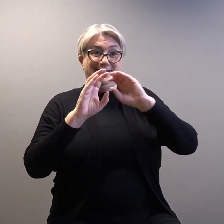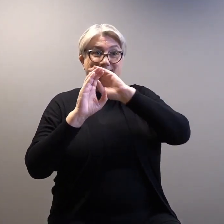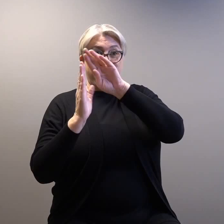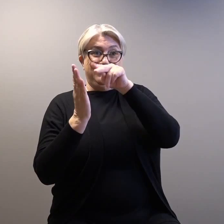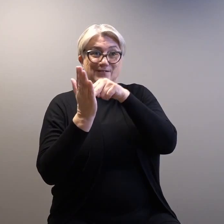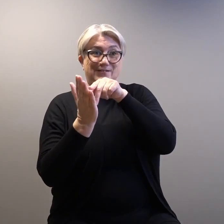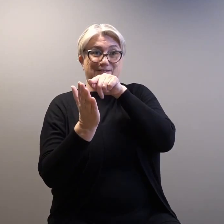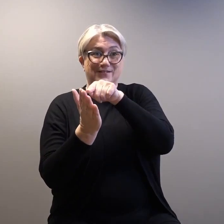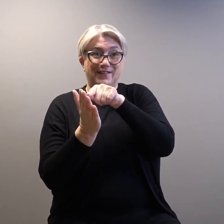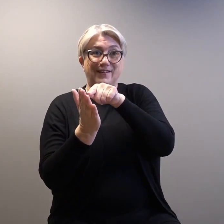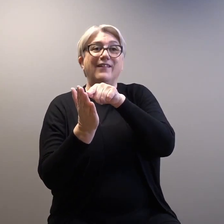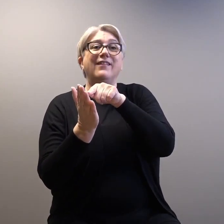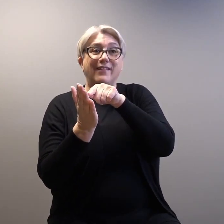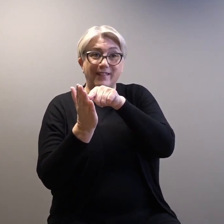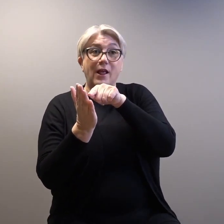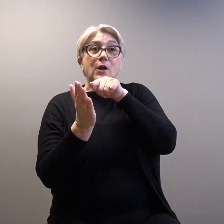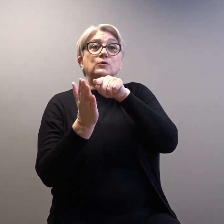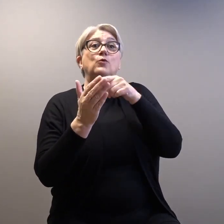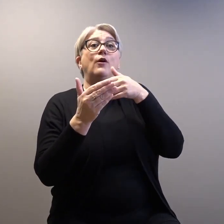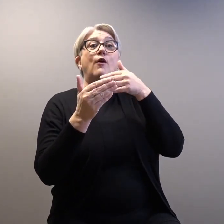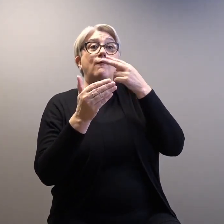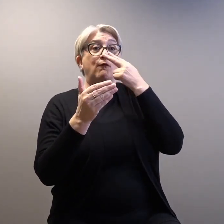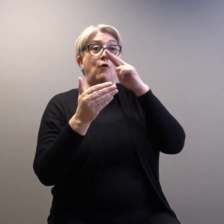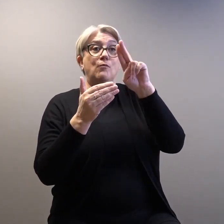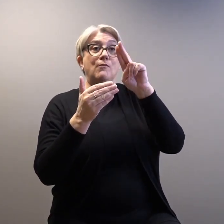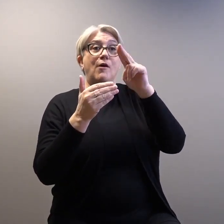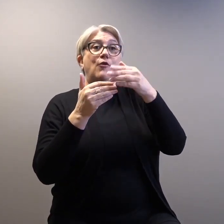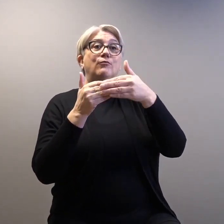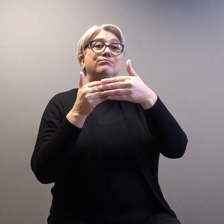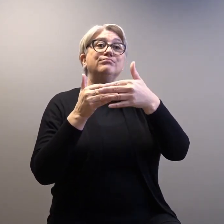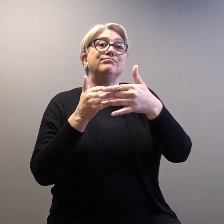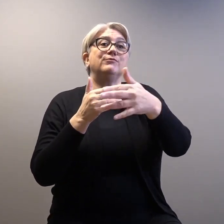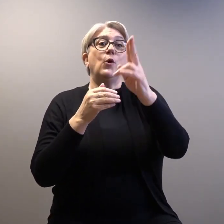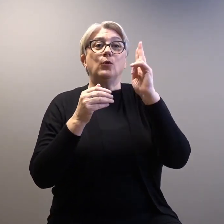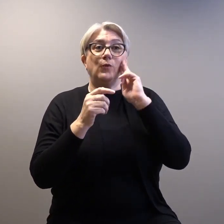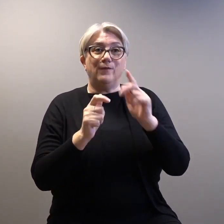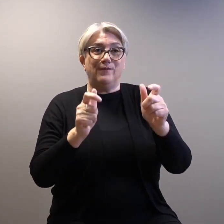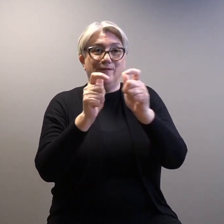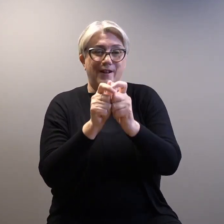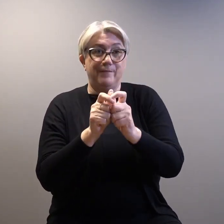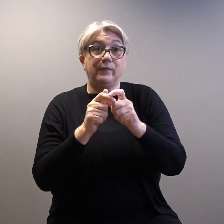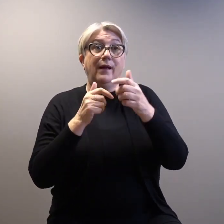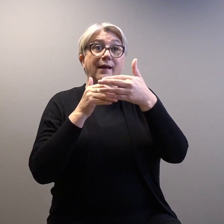við miðstöðina og varð síðar formaður Félags döff.